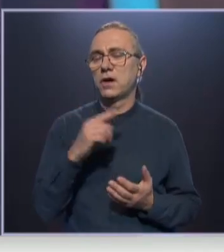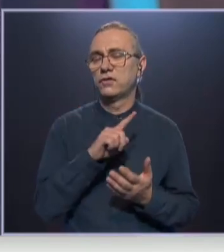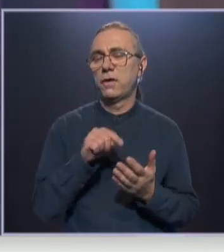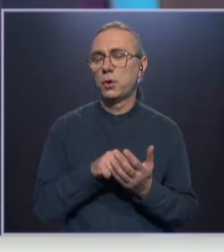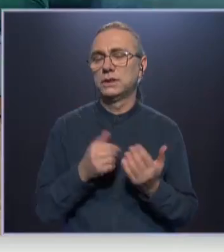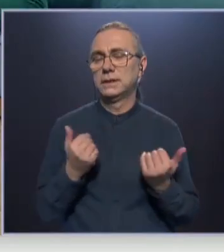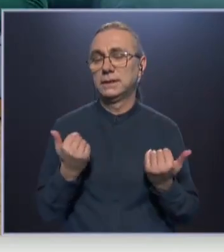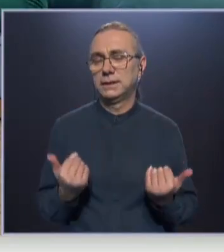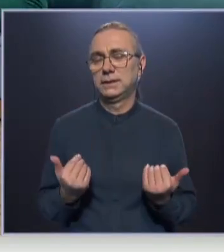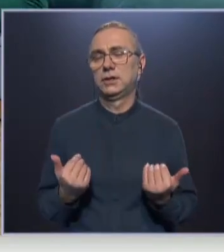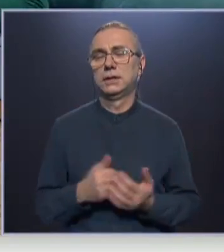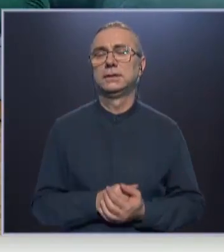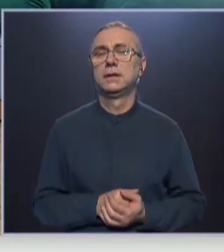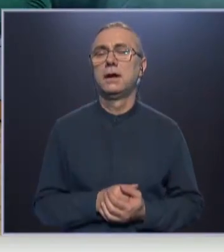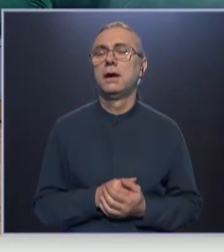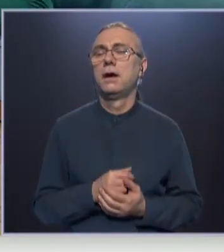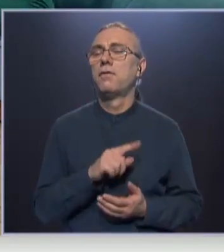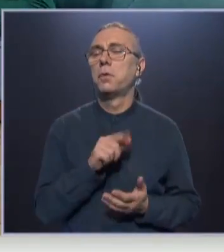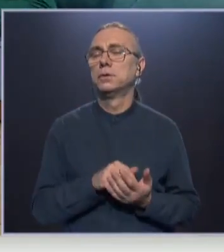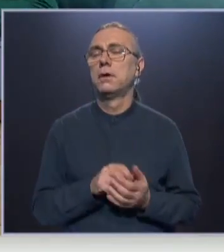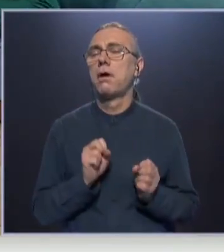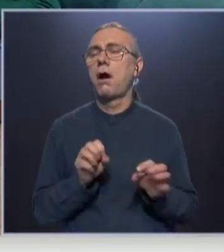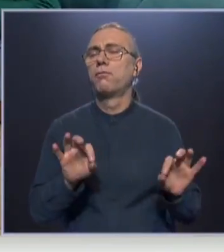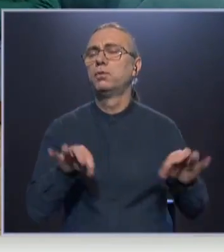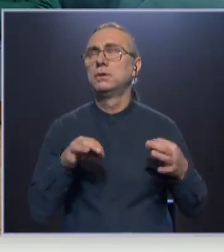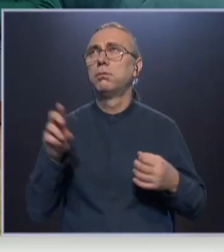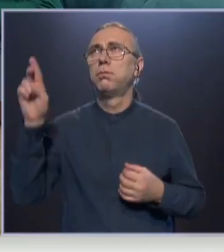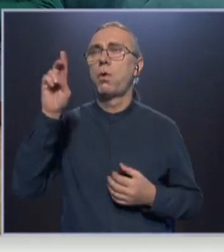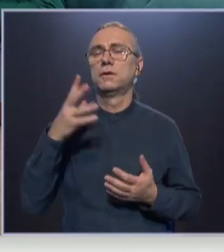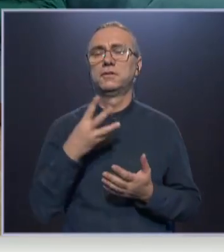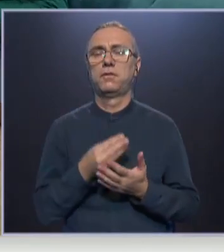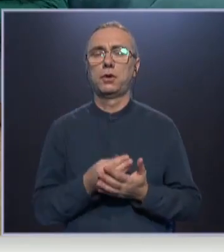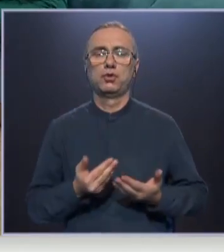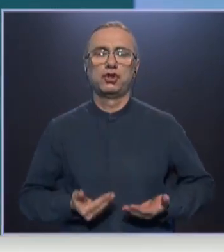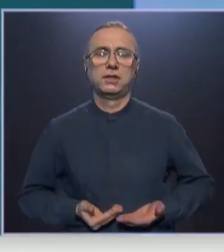как впустить Бога в свою жизнь